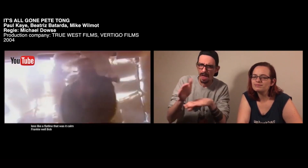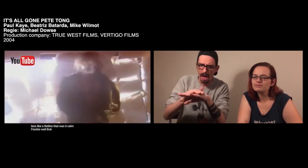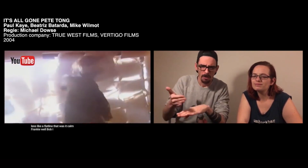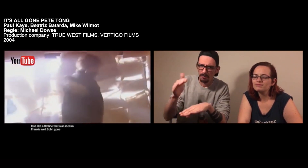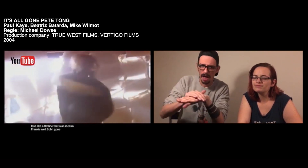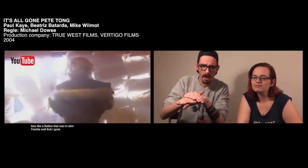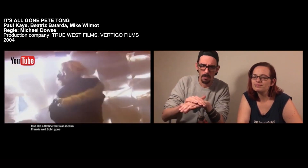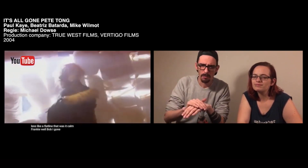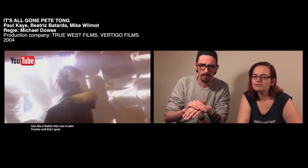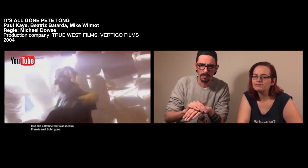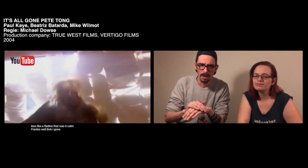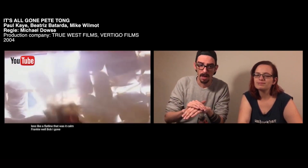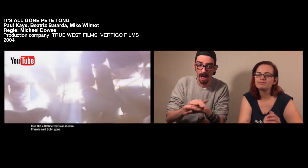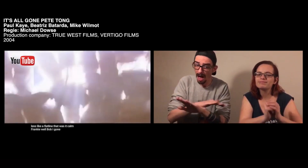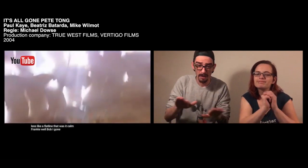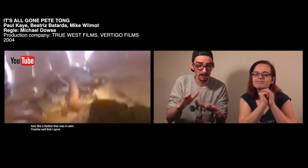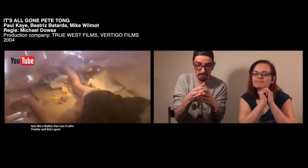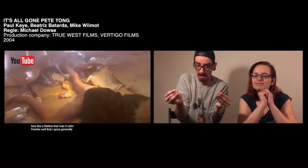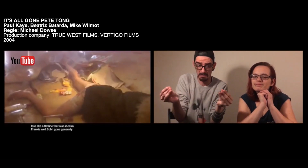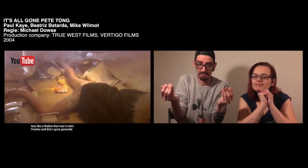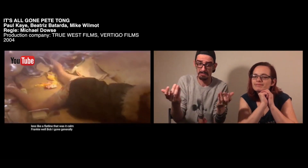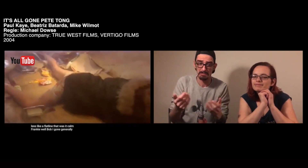[Es wurde zunehmend schlimm und plötzlich herrschte eine Totenstille.]